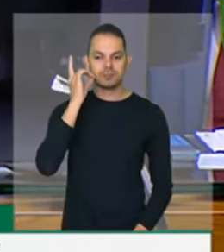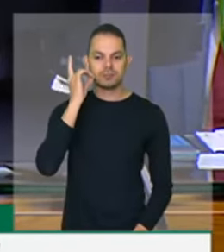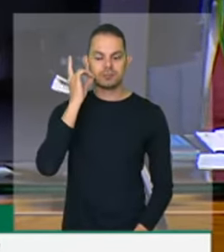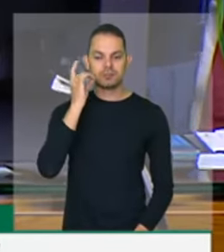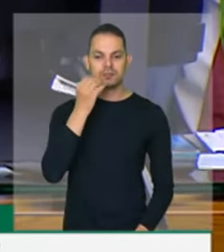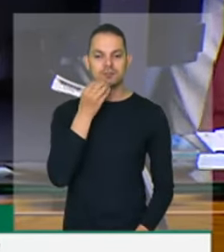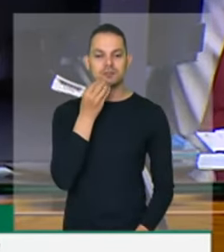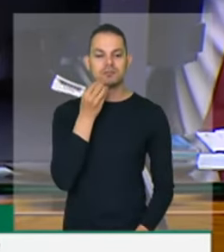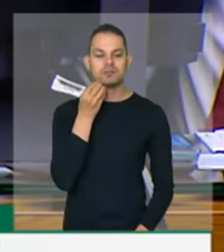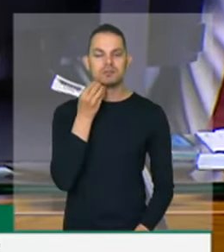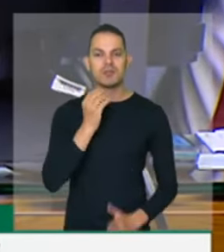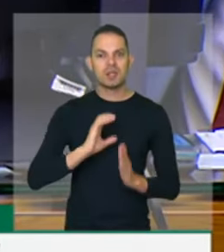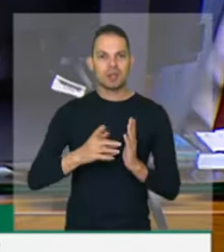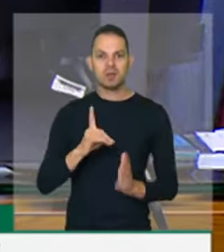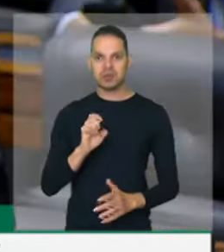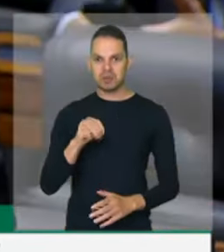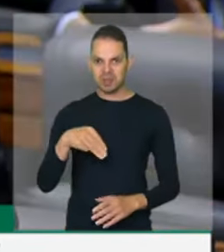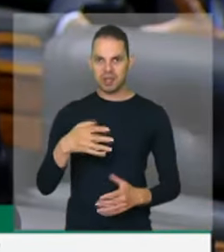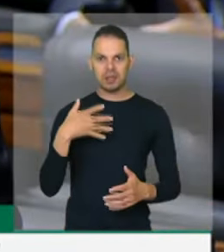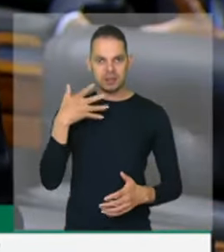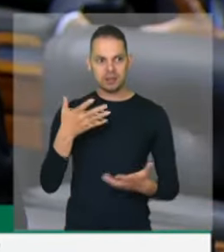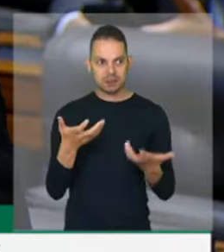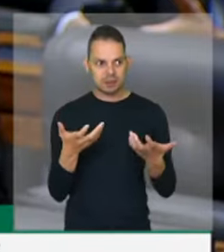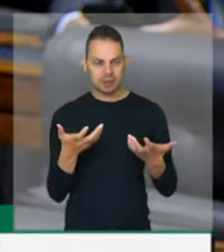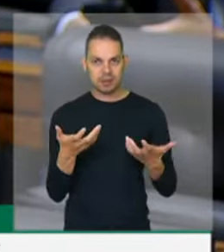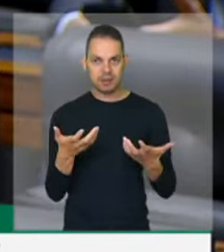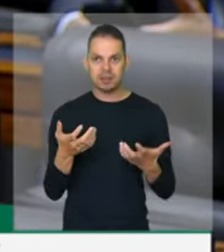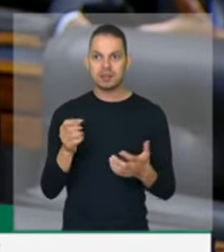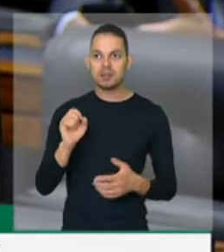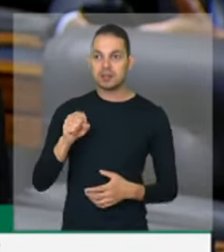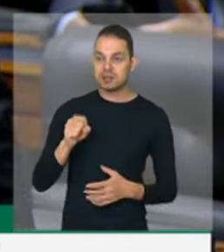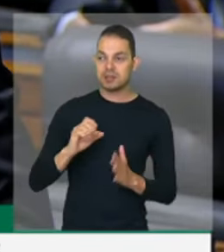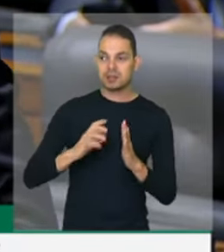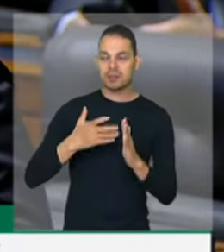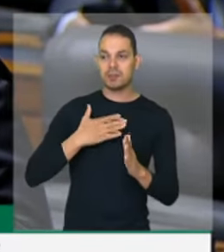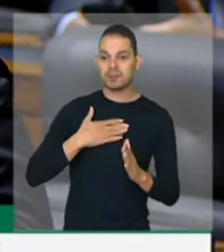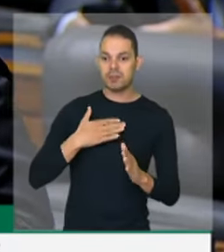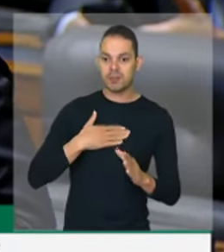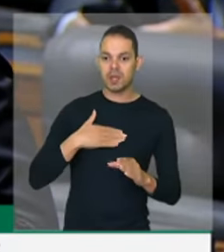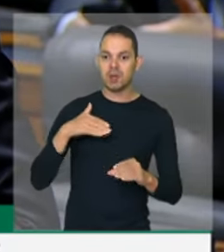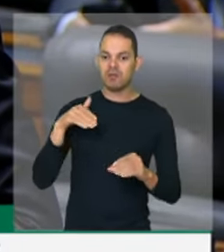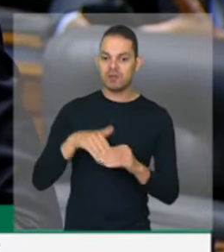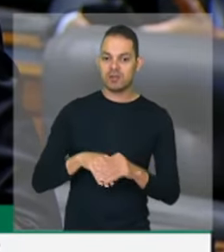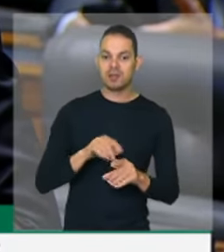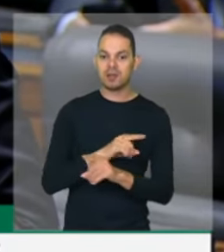... -- [PRESIDENTE]: O DEM QUER. -- [DEPUTADO]: DEMOCRATAS ORIENTA NÃO, JÁ CONSTA NO